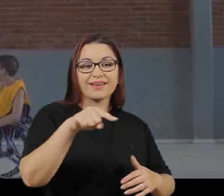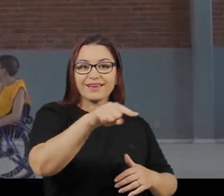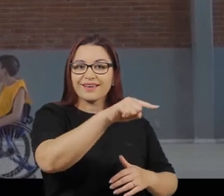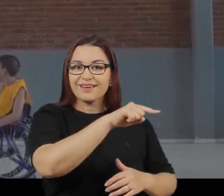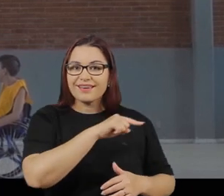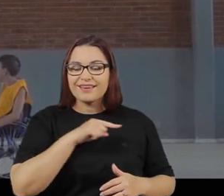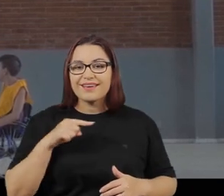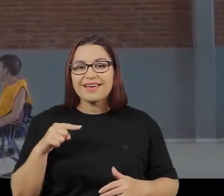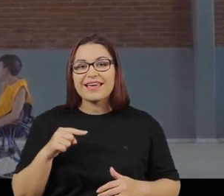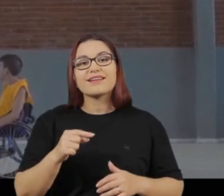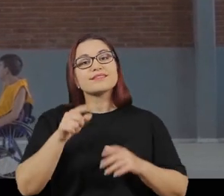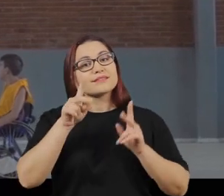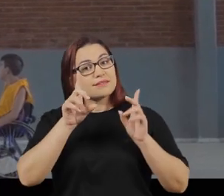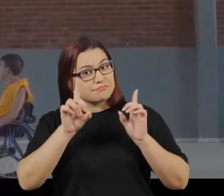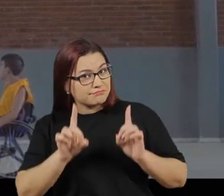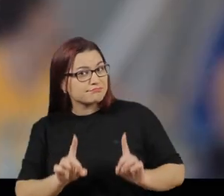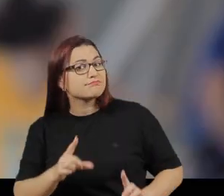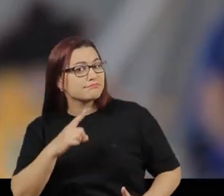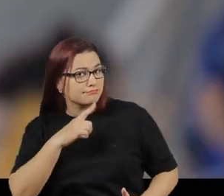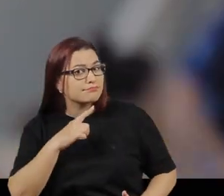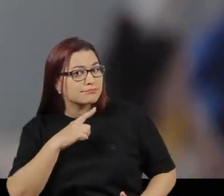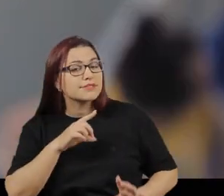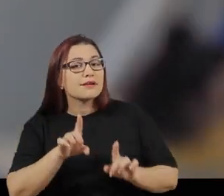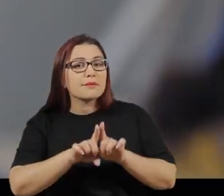para toda a população,